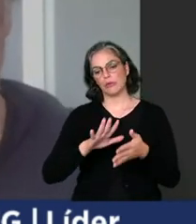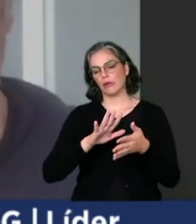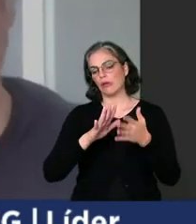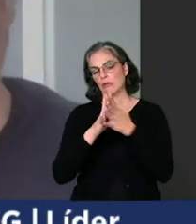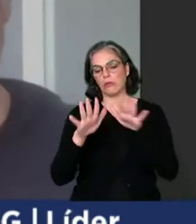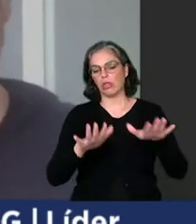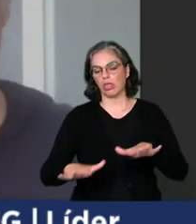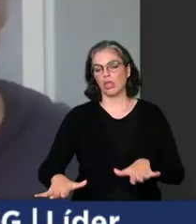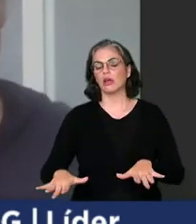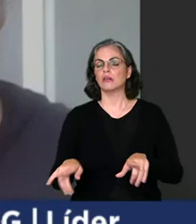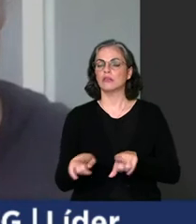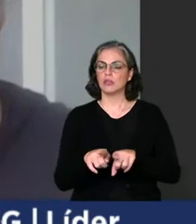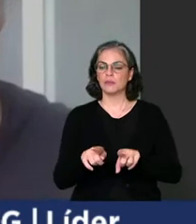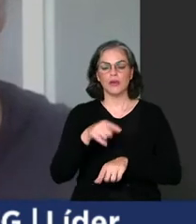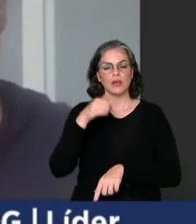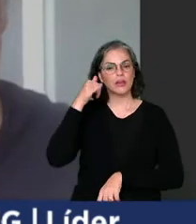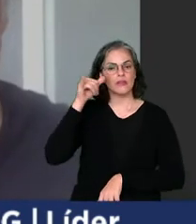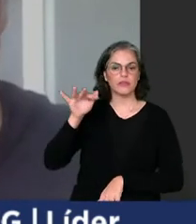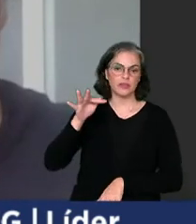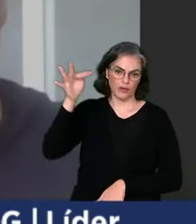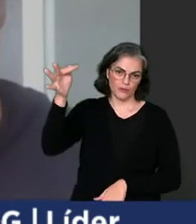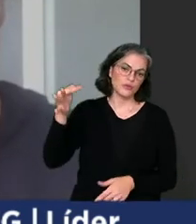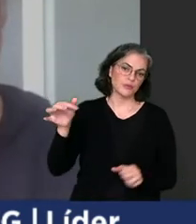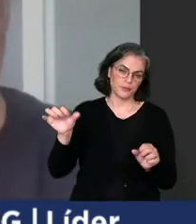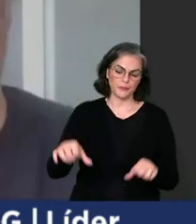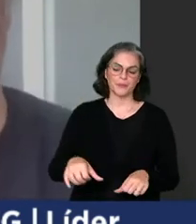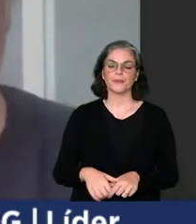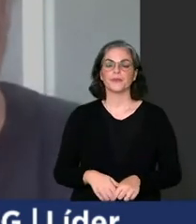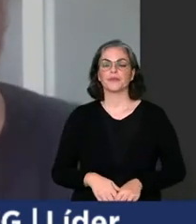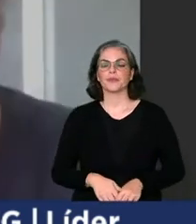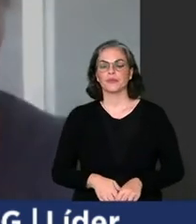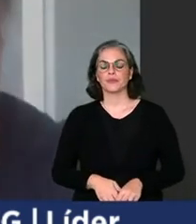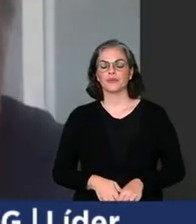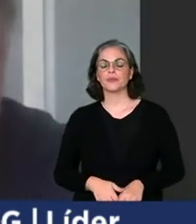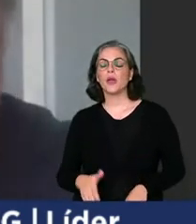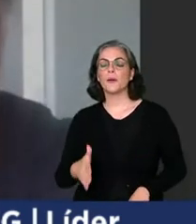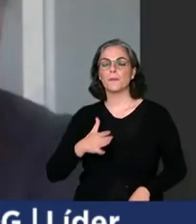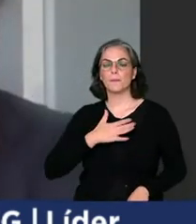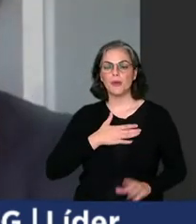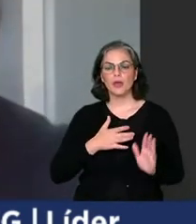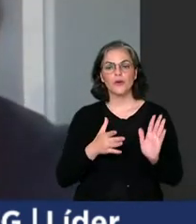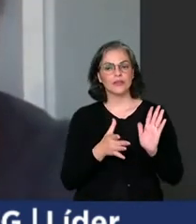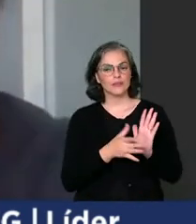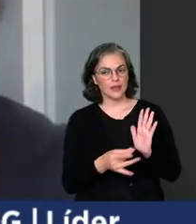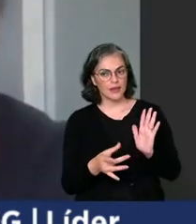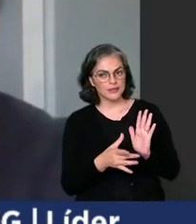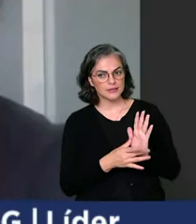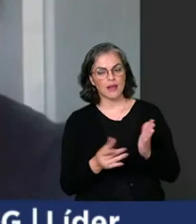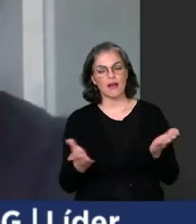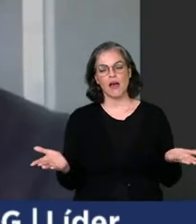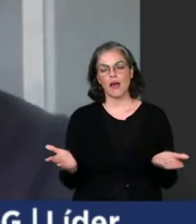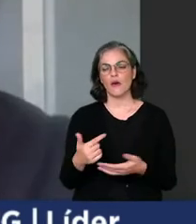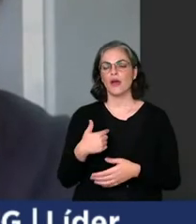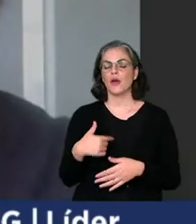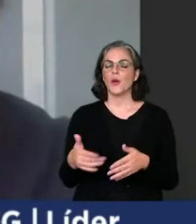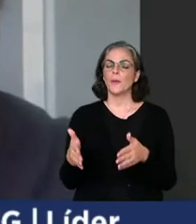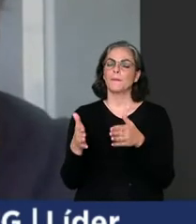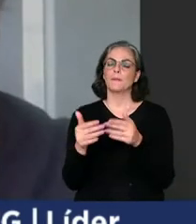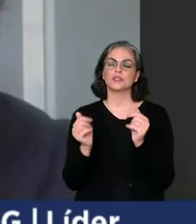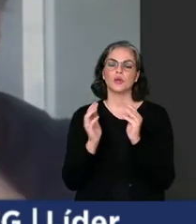DOS DANOS E TAMBÉM PARA PREVENÇÃO. E COM RELAÇÃO AO MEU DESTAQUE, QUERO AQUI